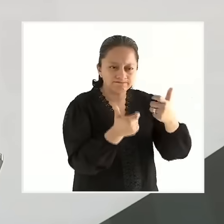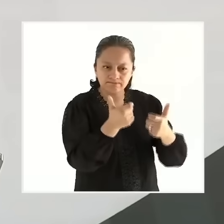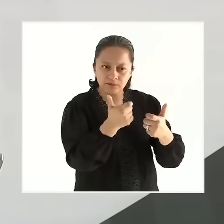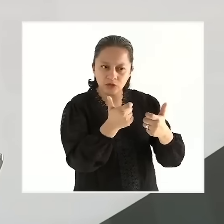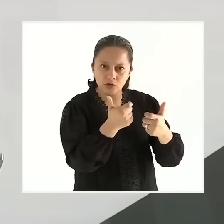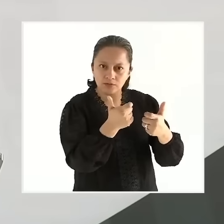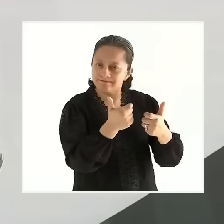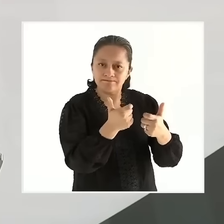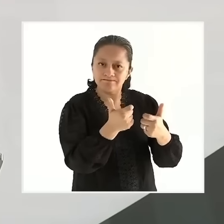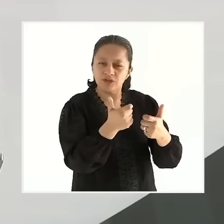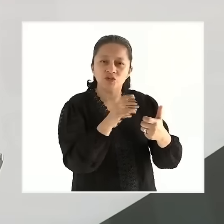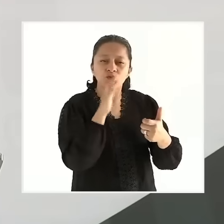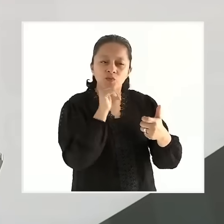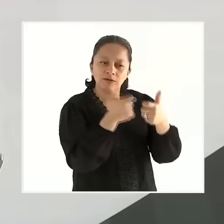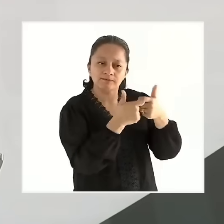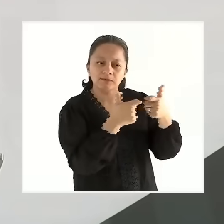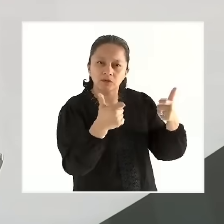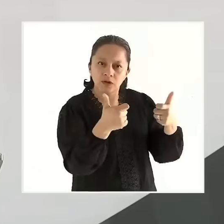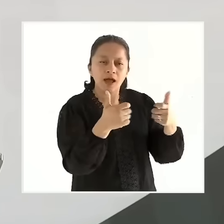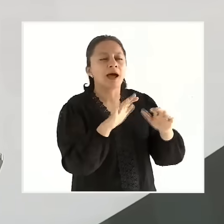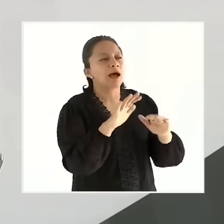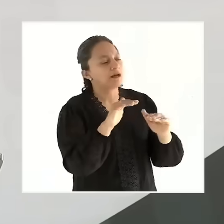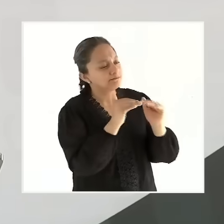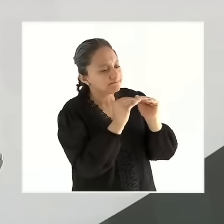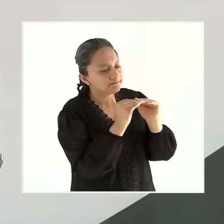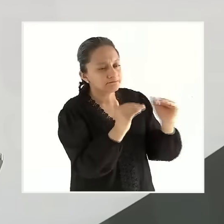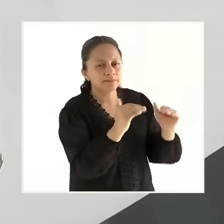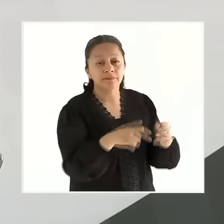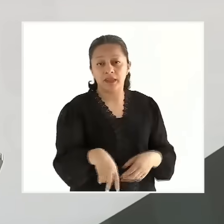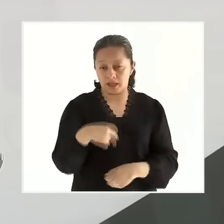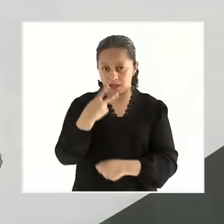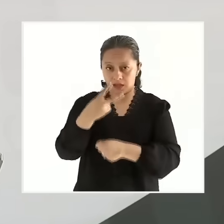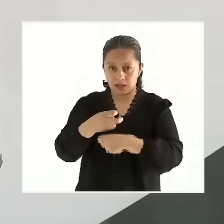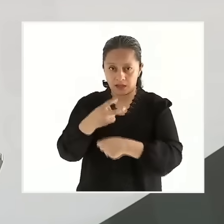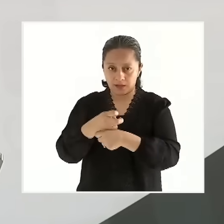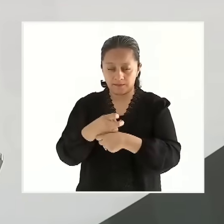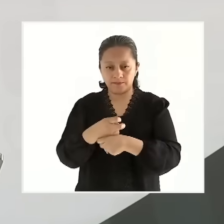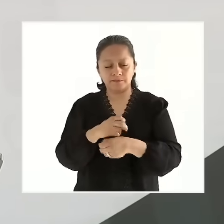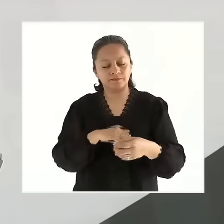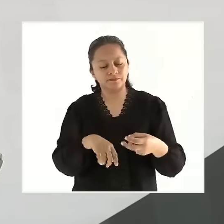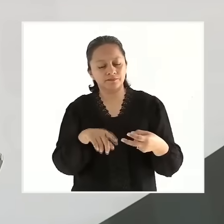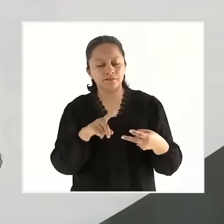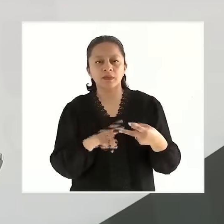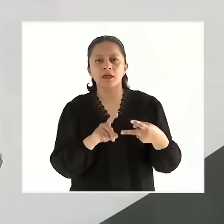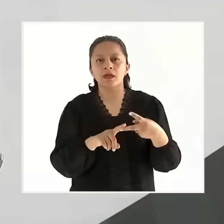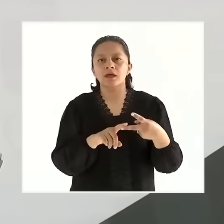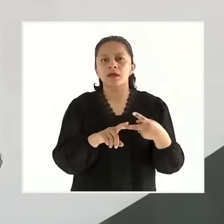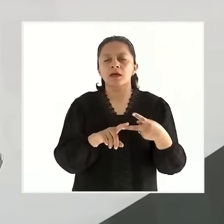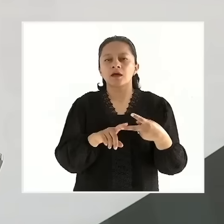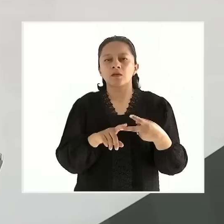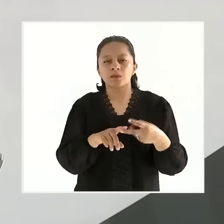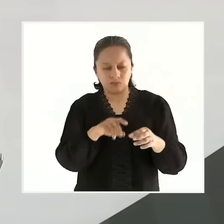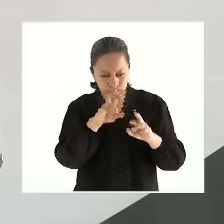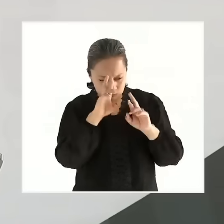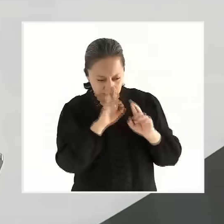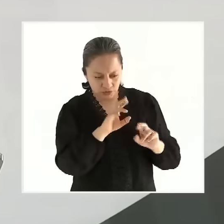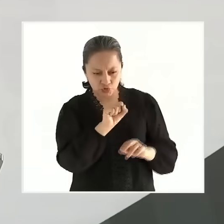Hoy tenemos la posibilidad de hacerlo. Número dos, soberanía. permite tener una CFE fuerte,